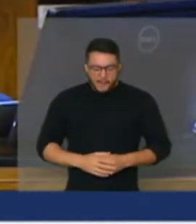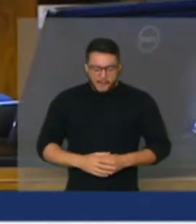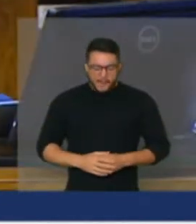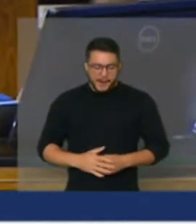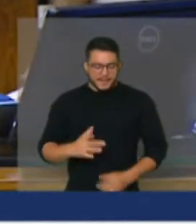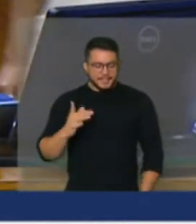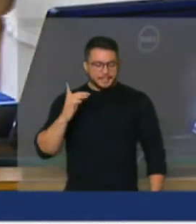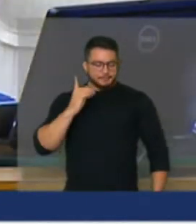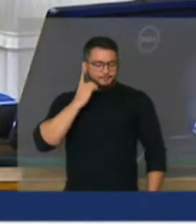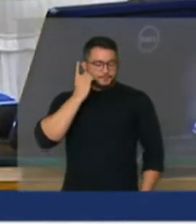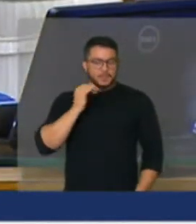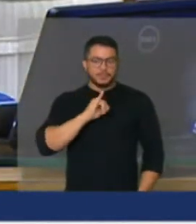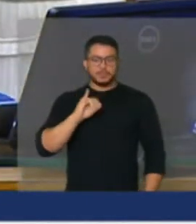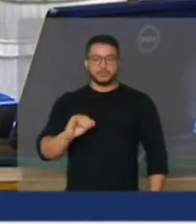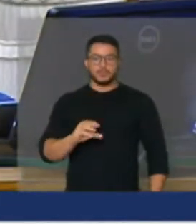FÉLIX CIRILO. [SOA A CAMPAINHA]. ESTÁ VIRTUAL?